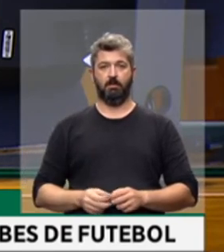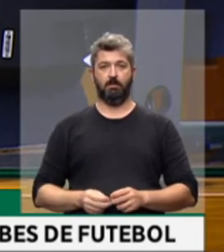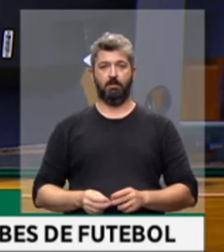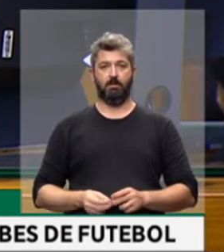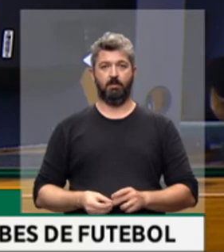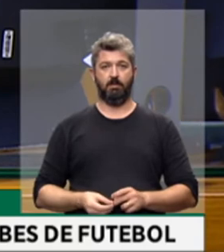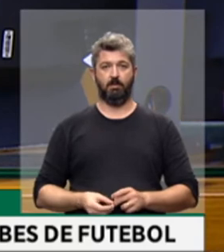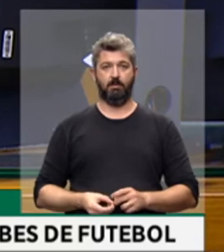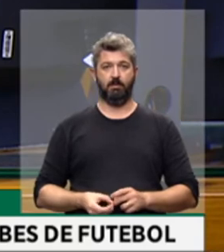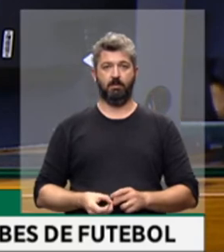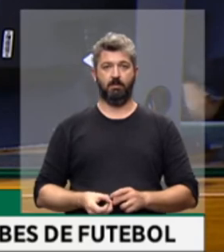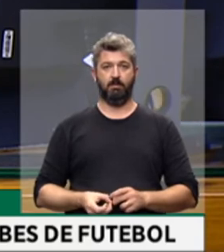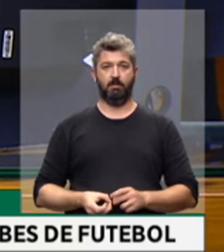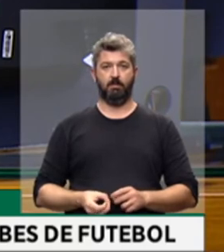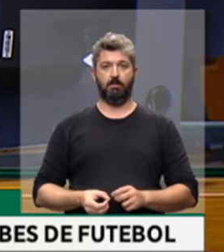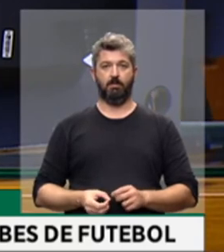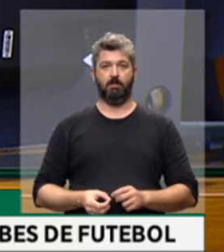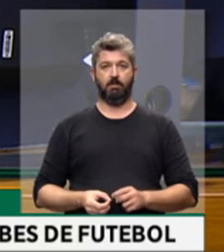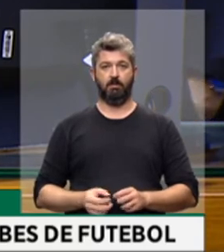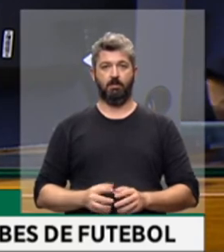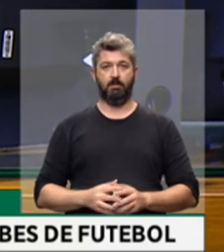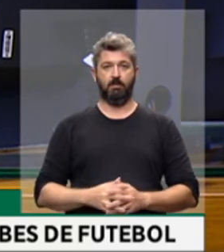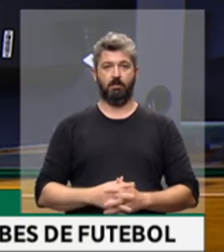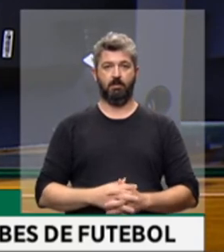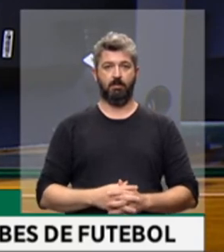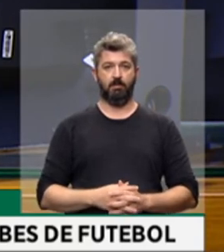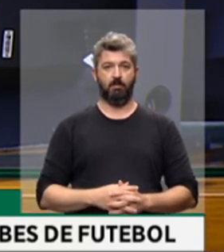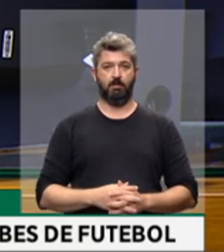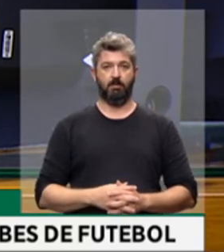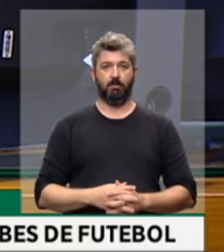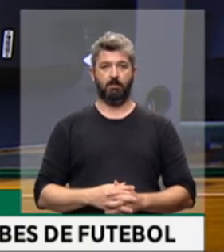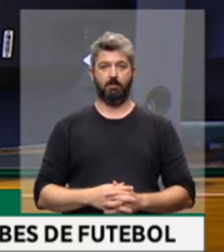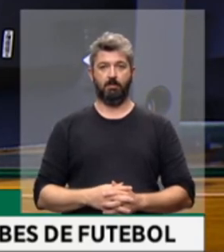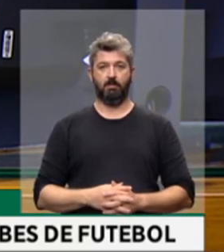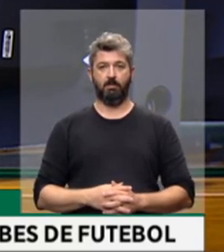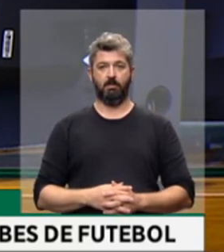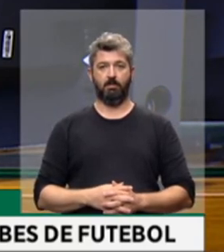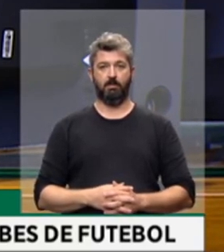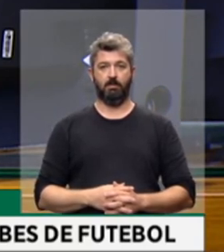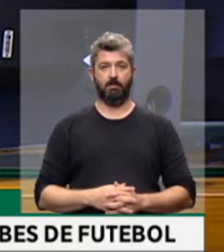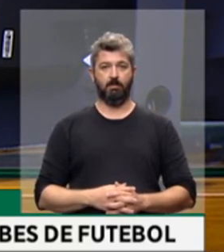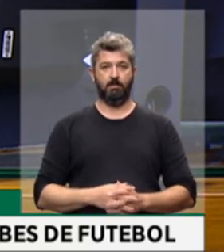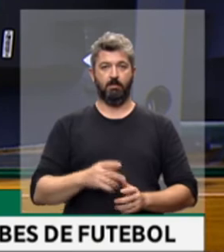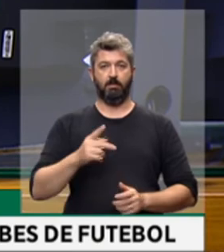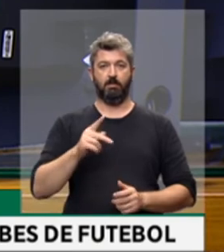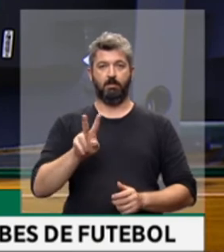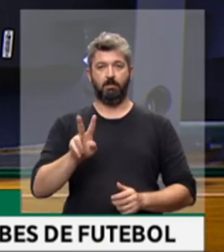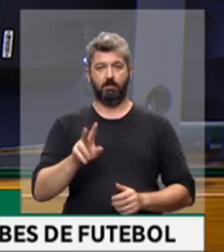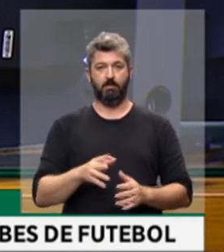NOVO? -- [DEPUTADO]: REPUBLICANO É NÃO, PRESIDENTE. [PRESIDENTE]: REPUBLICANO, NÃO. COMO VOTA O... -- [DEPUTADO]: PTB NÃO,